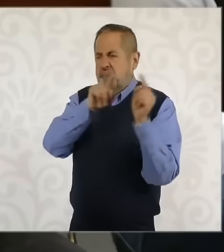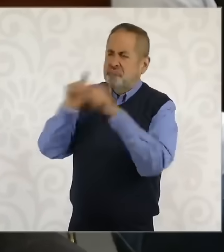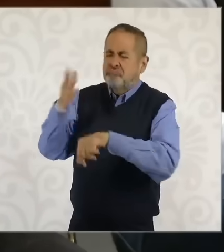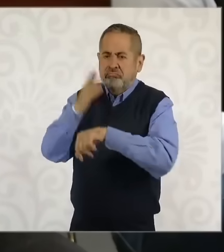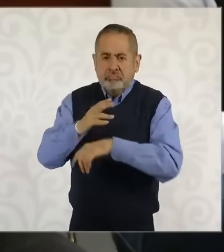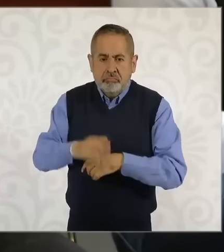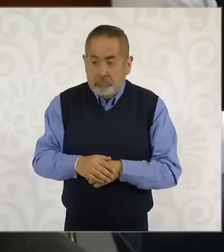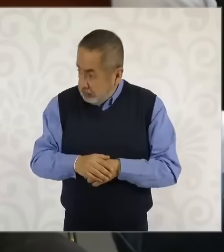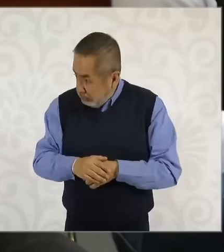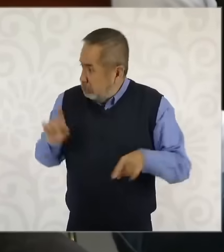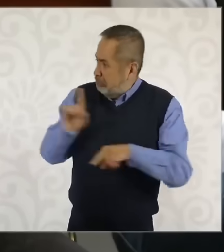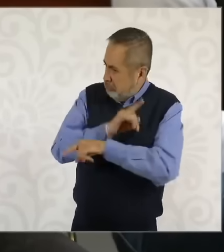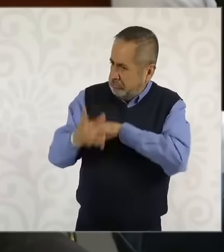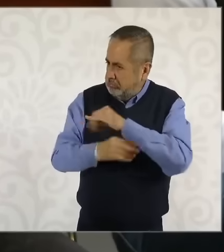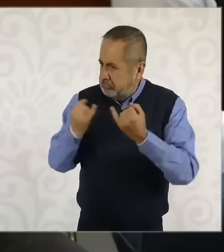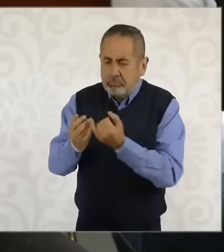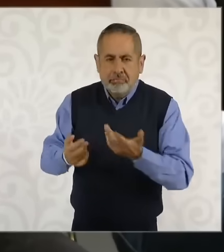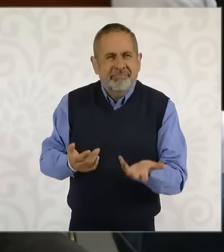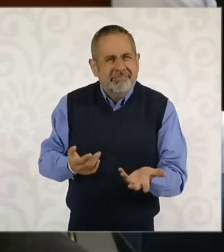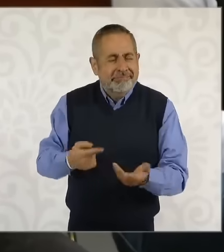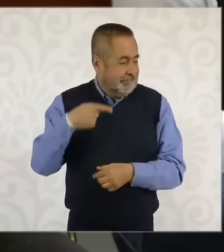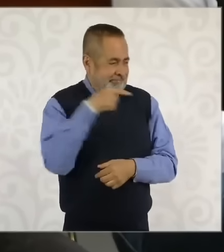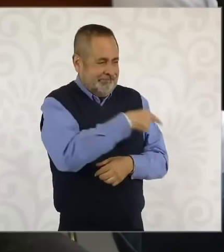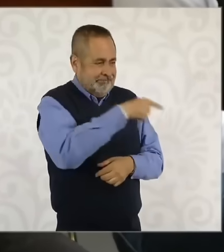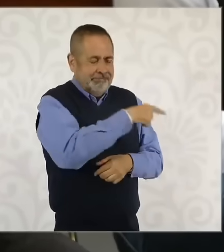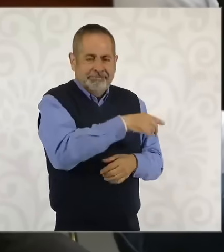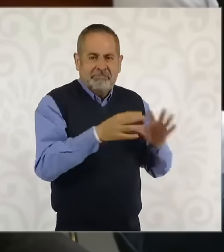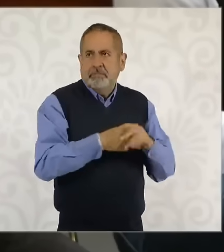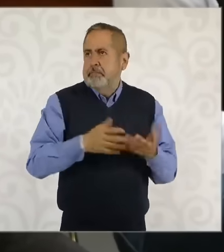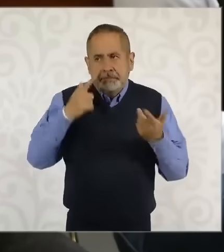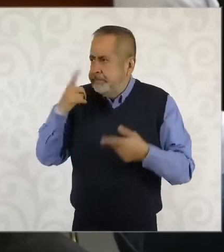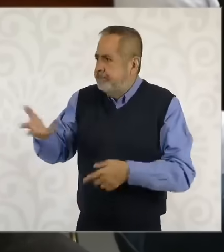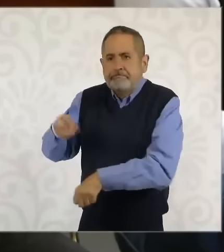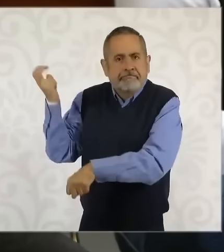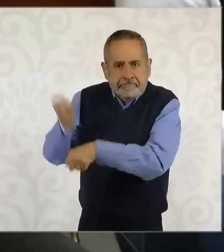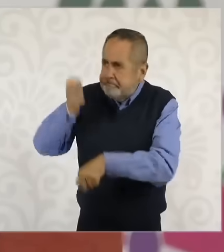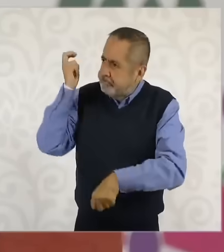de la oposición mencionan que es debido a la terquedad de que el AIFA tenga vuelos?